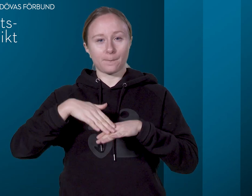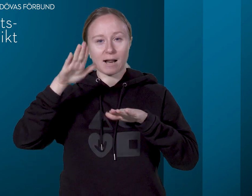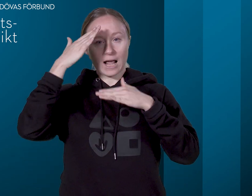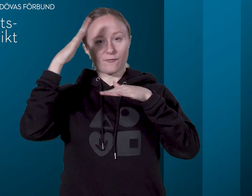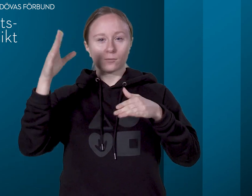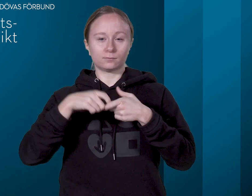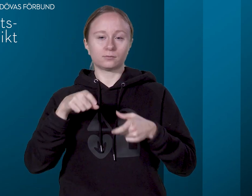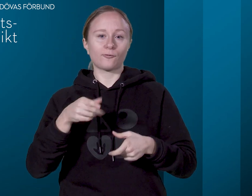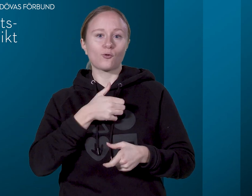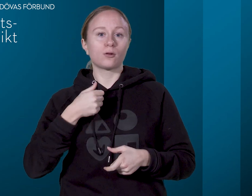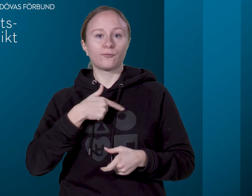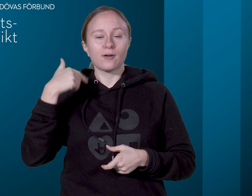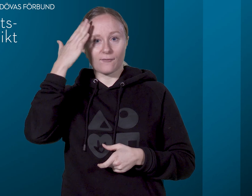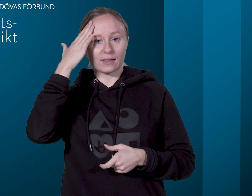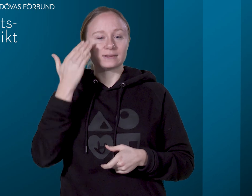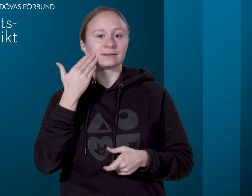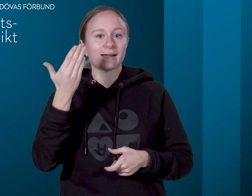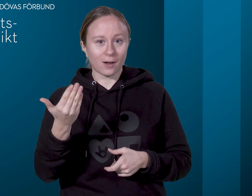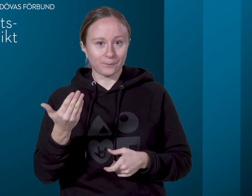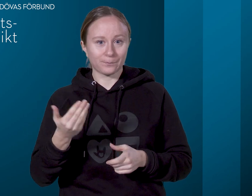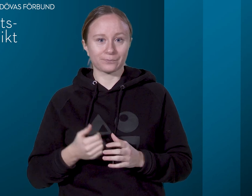Mer information om detta får vi senare.